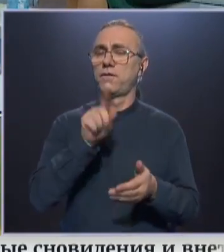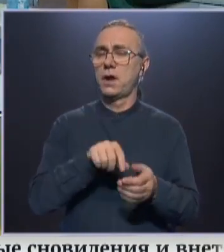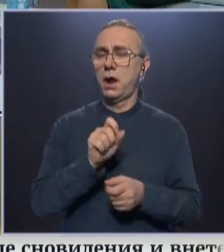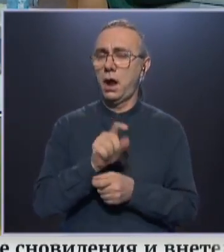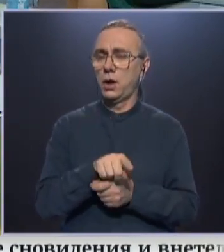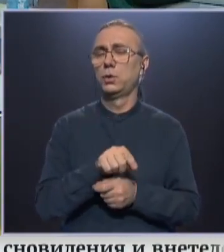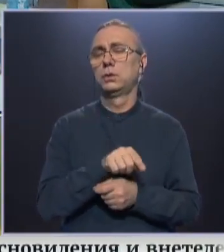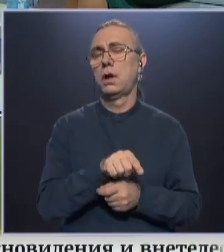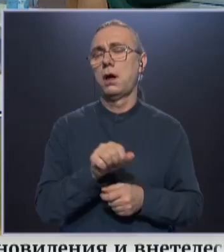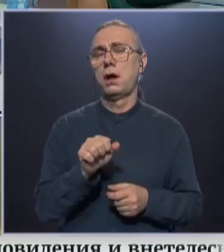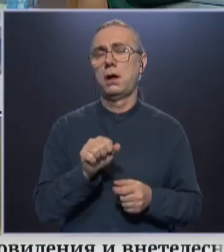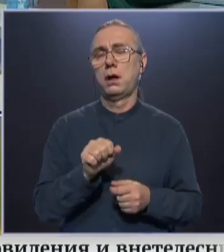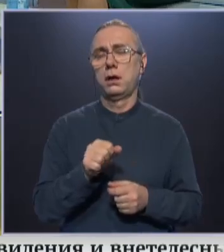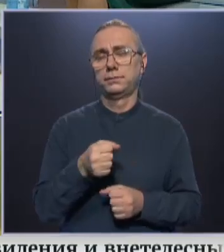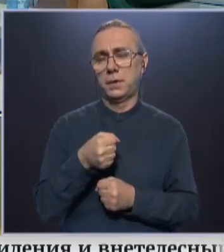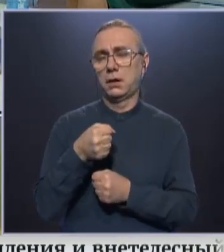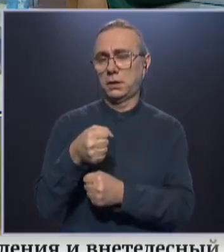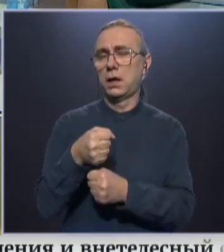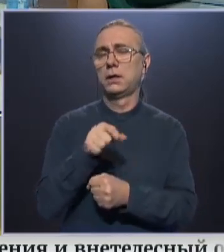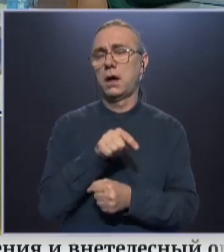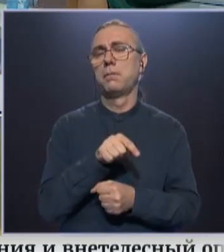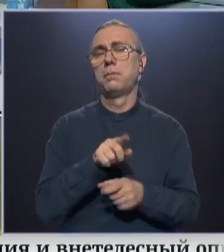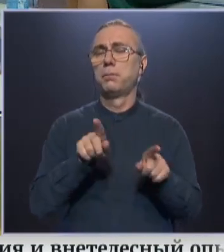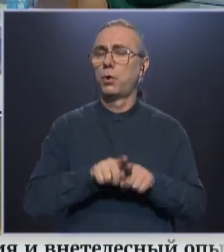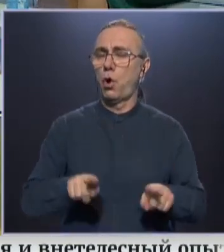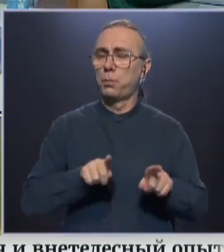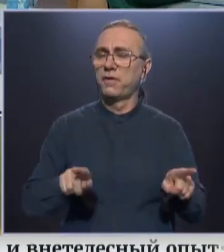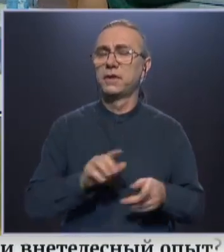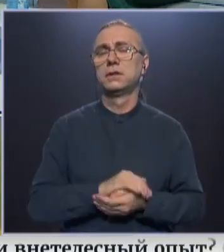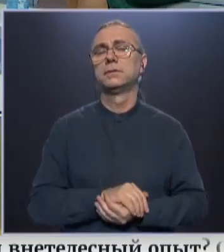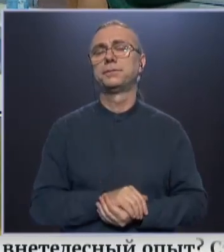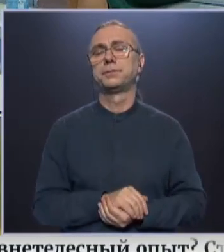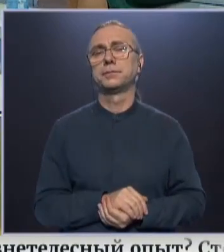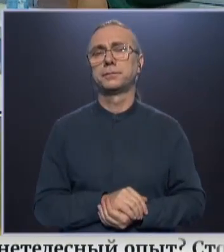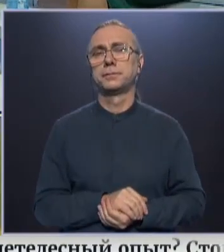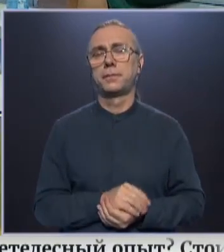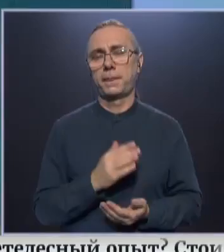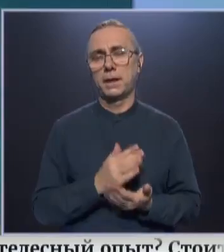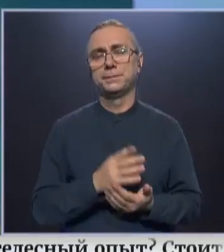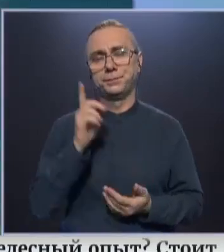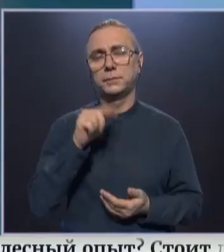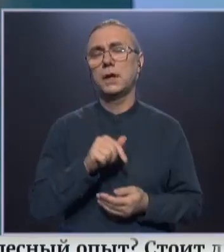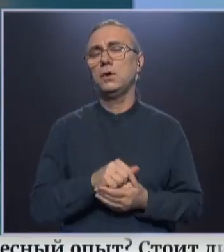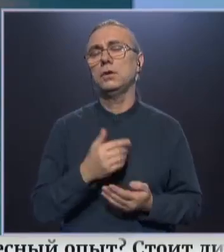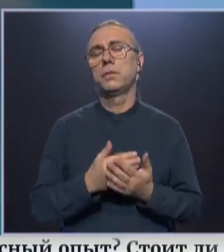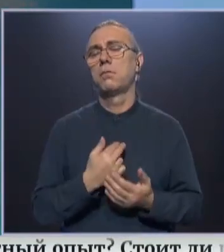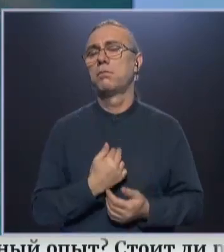интеллигентных и благоверных прихожан московских храмов которым батюшки с большой радостью доверяли слово